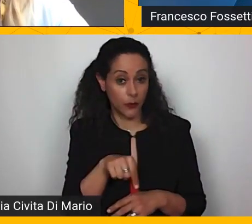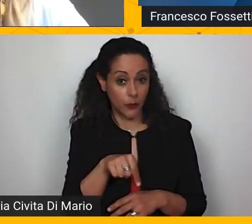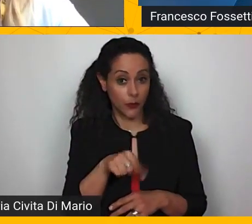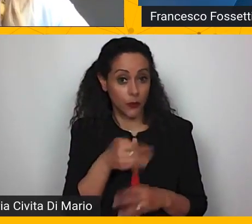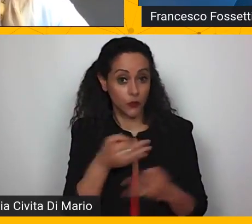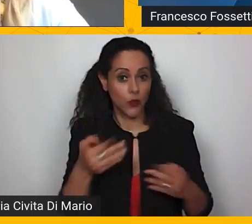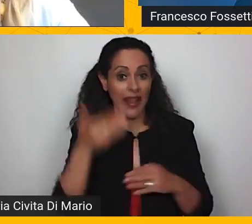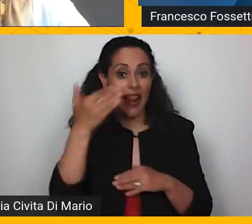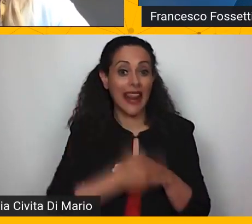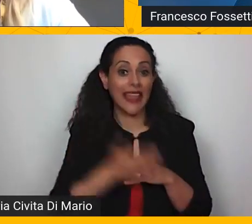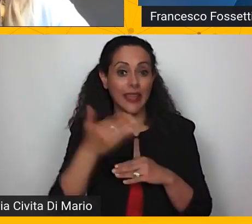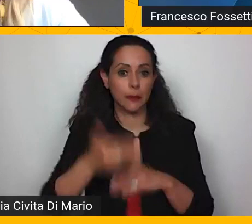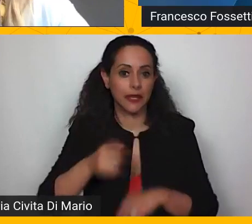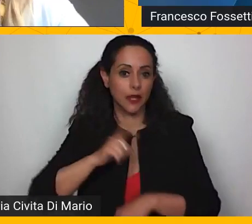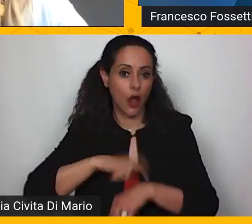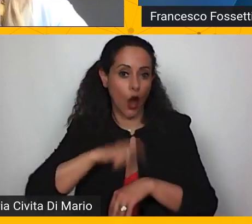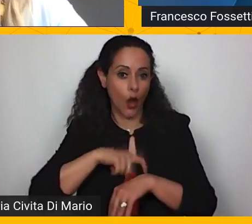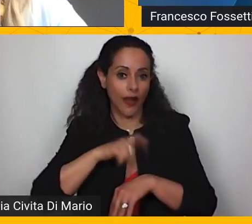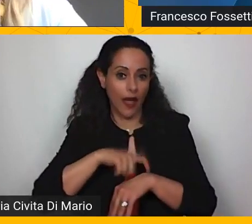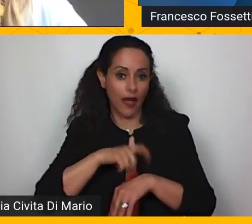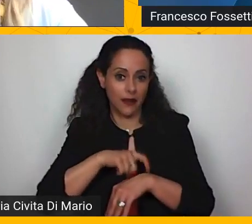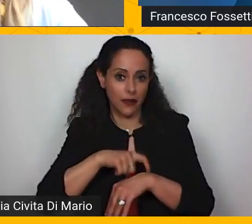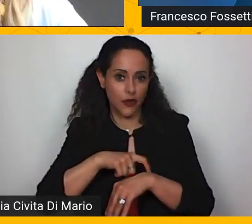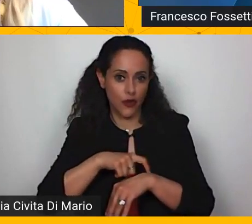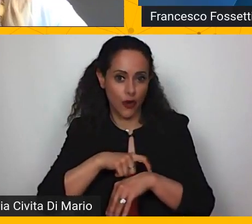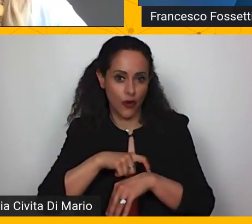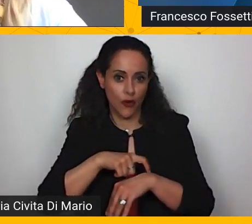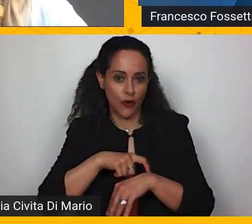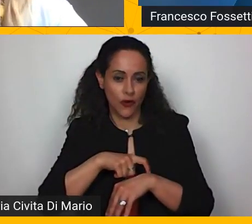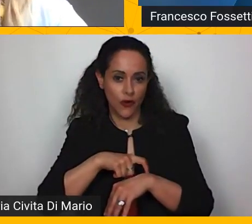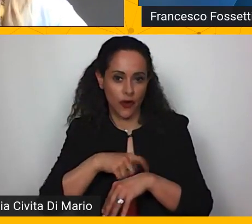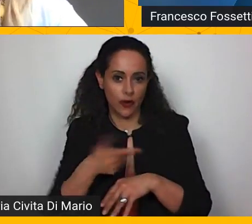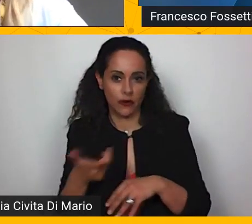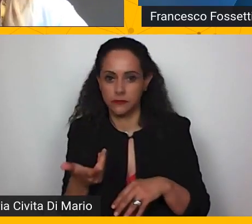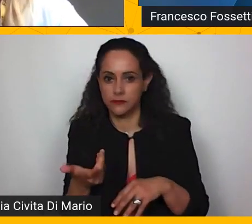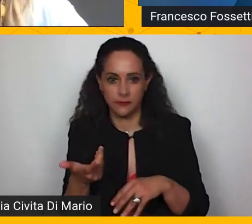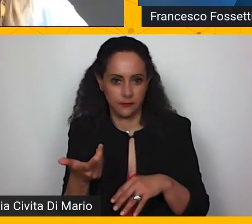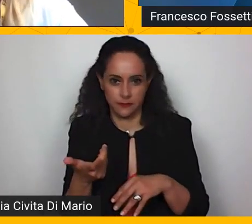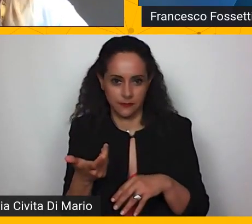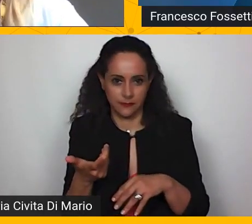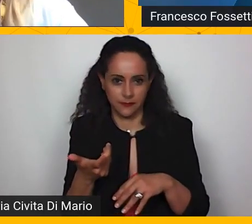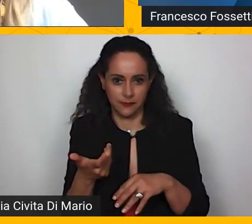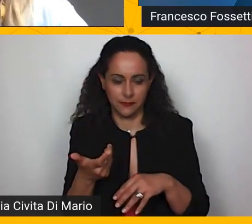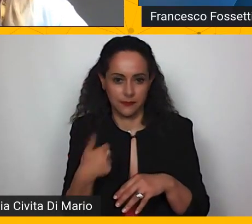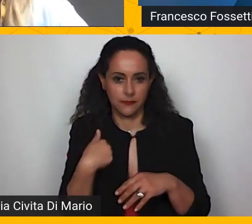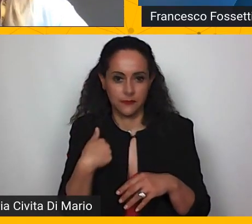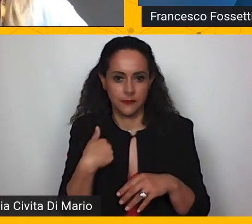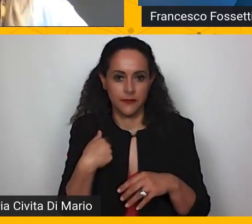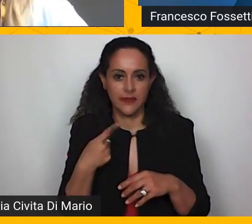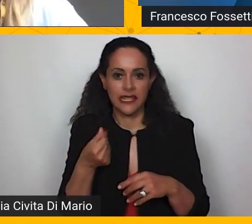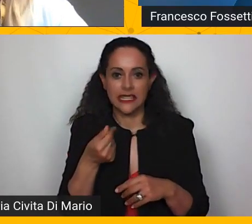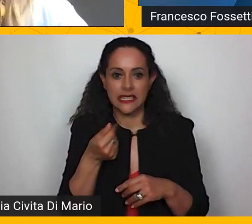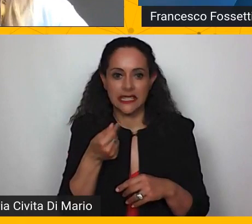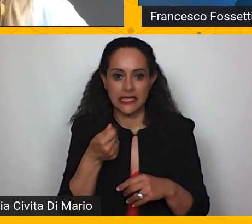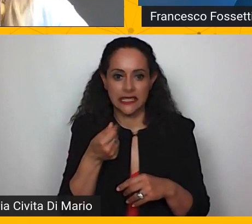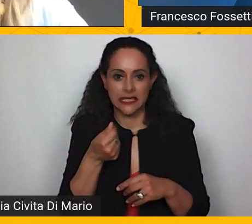tanto mettere dei limiti orari. È chiaro che non si può neanche